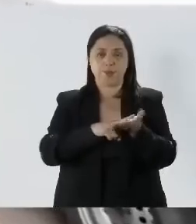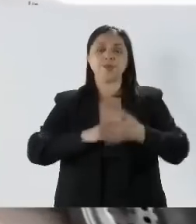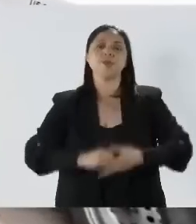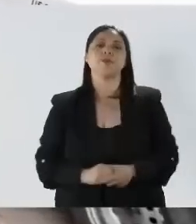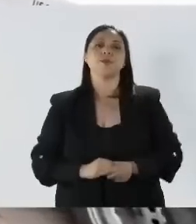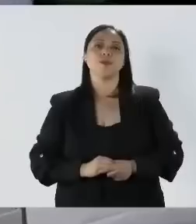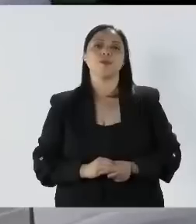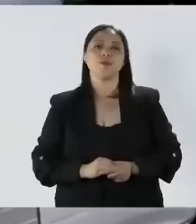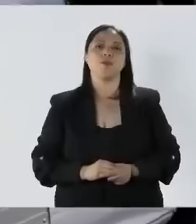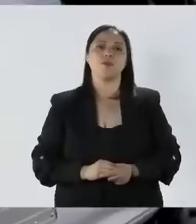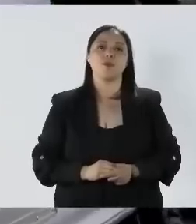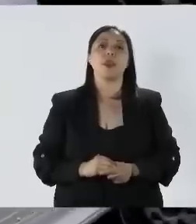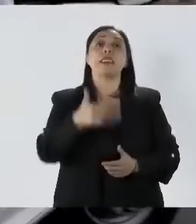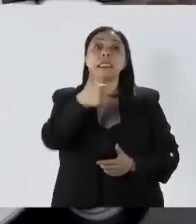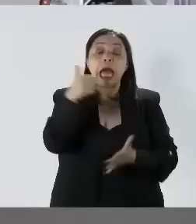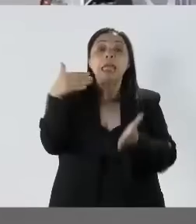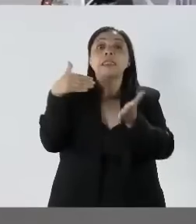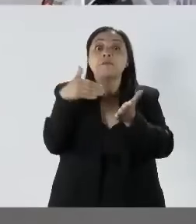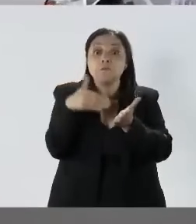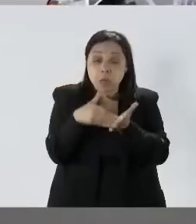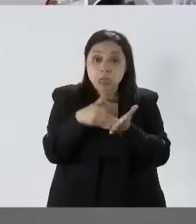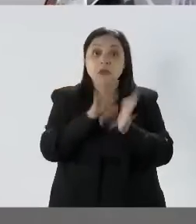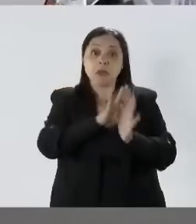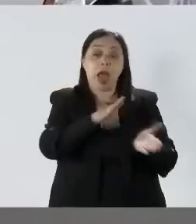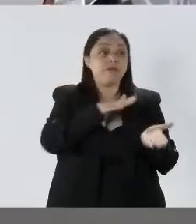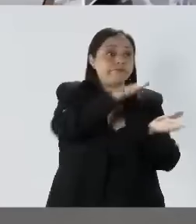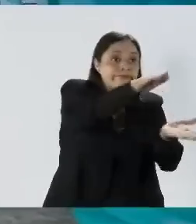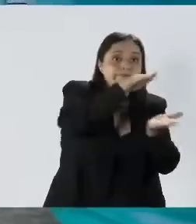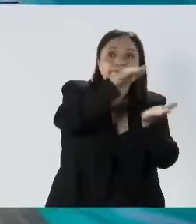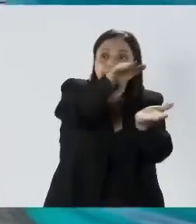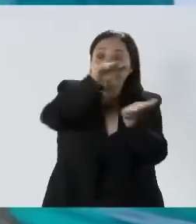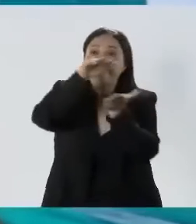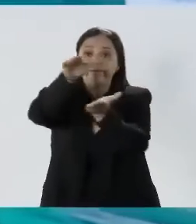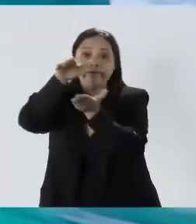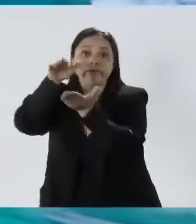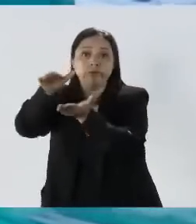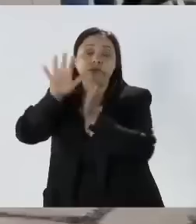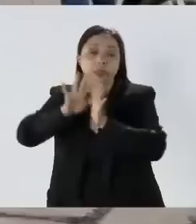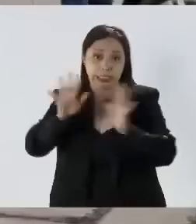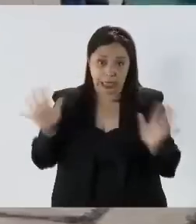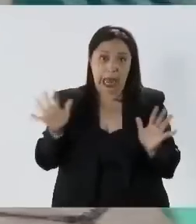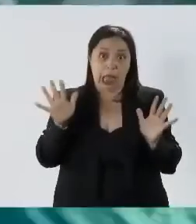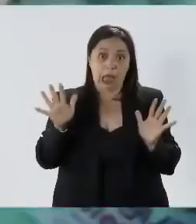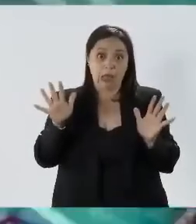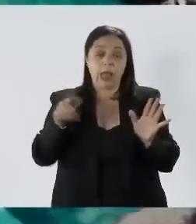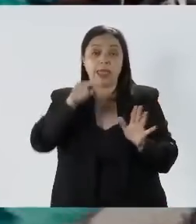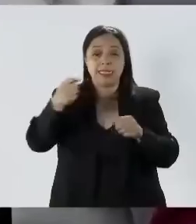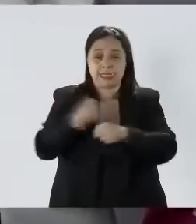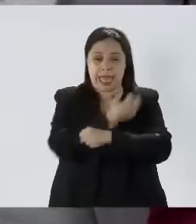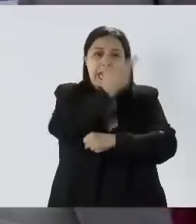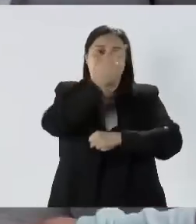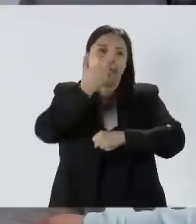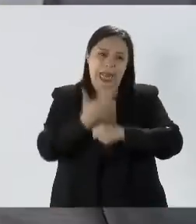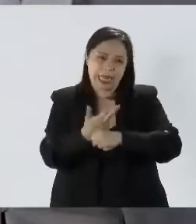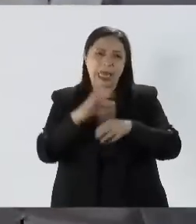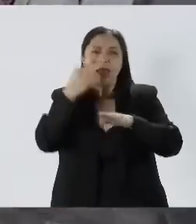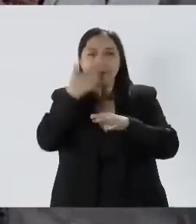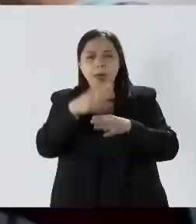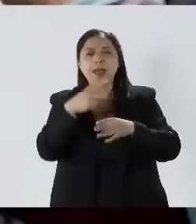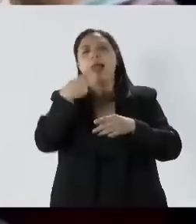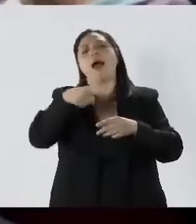6000 entregas vamos a descentralizar en serio la secretaría gestión de gestión integral del